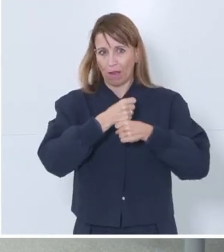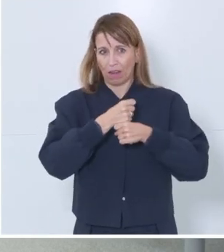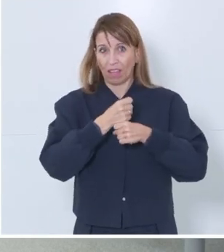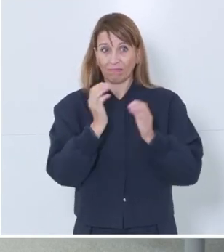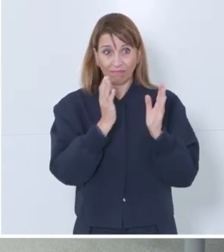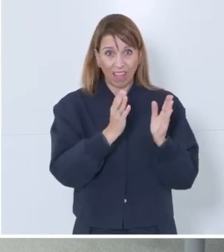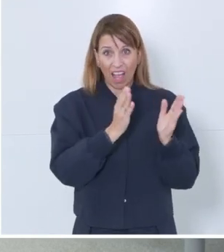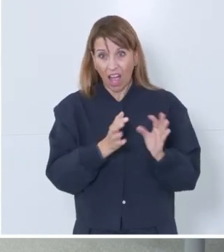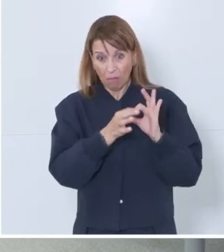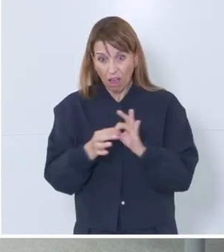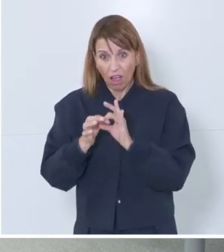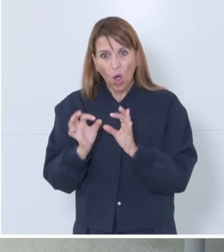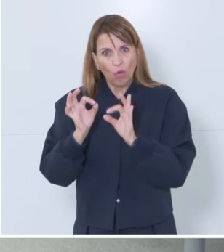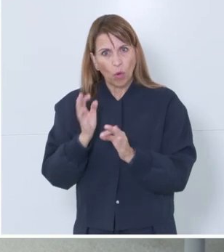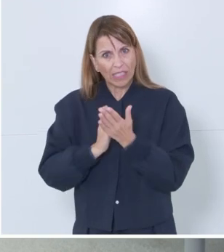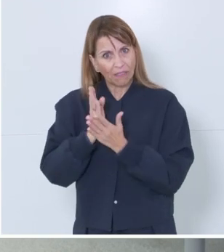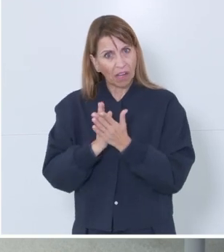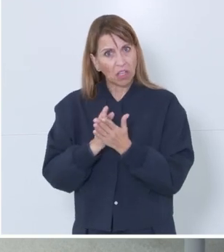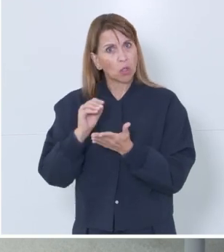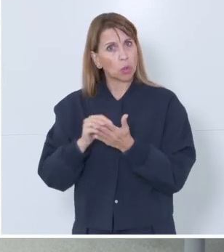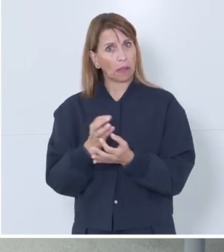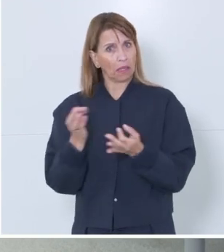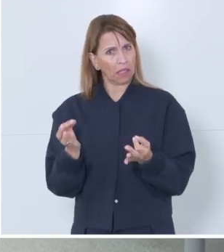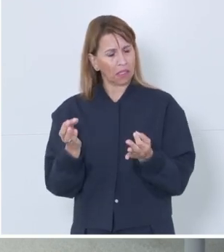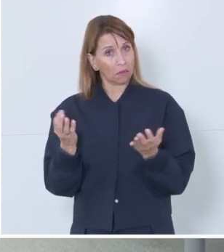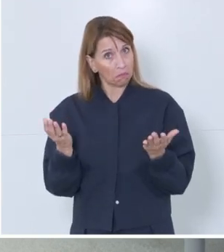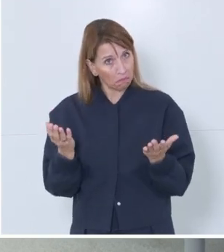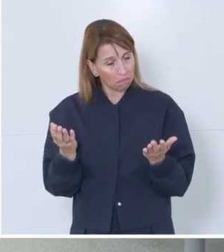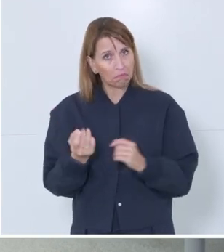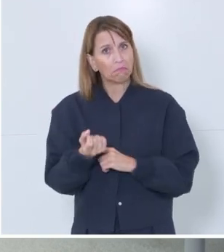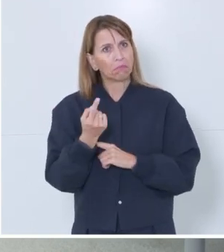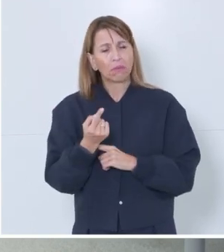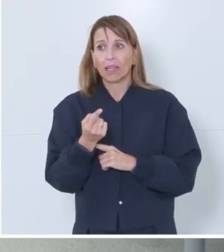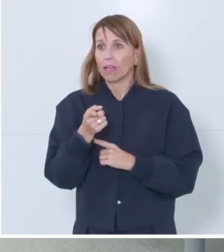nichts drinnen. Was wäre denn da geplant oder ist das einfach das, was quasi den Stellenwert der